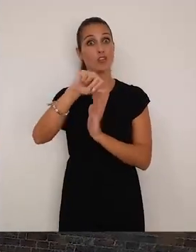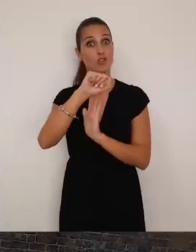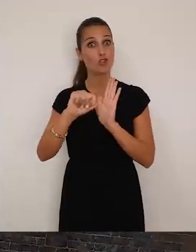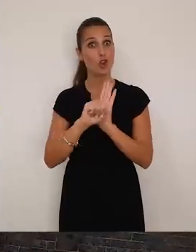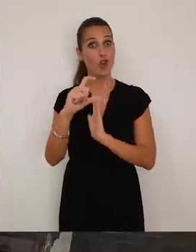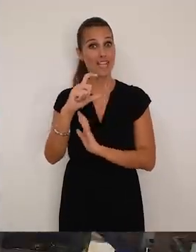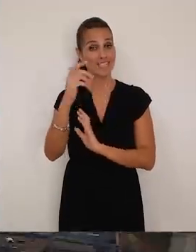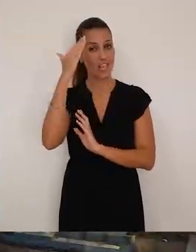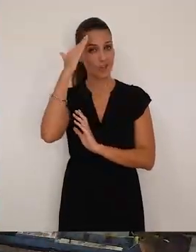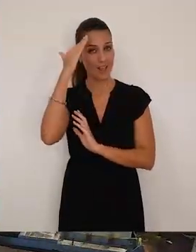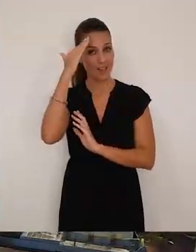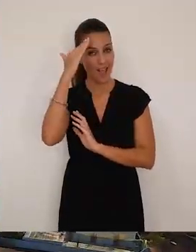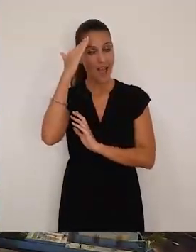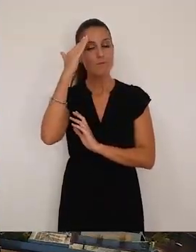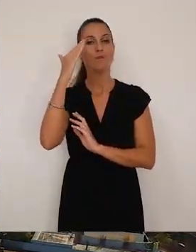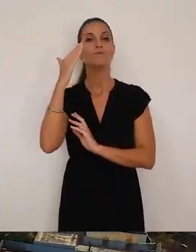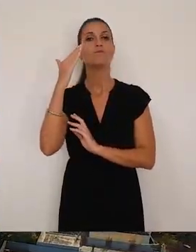Il centro storico di Castrignano del Capo